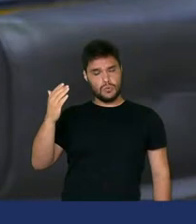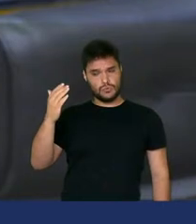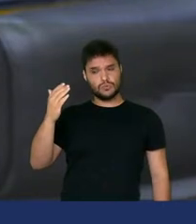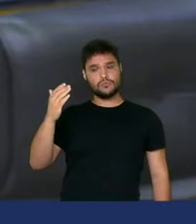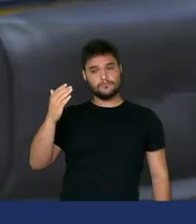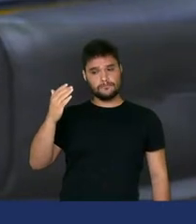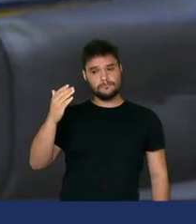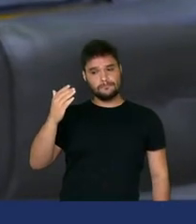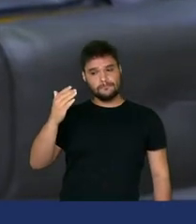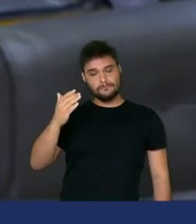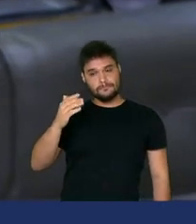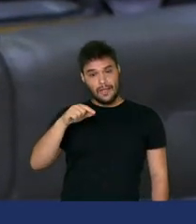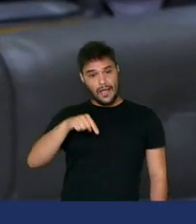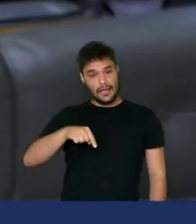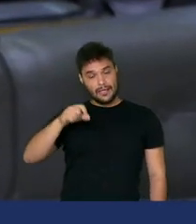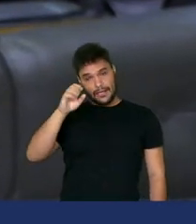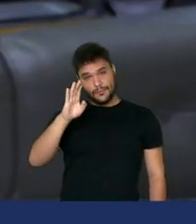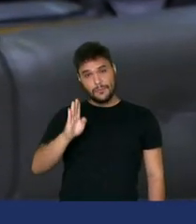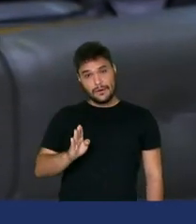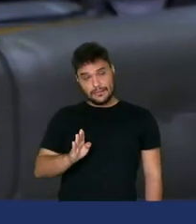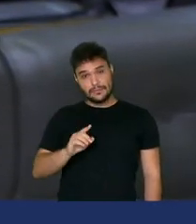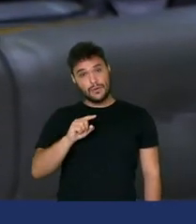SENDO CONHECIDO INTERNACIONALMENTE E AQUI NO BRASIL ELE ESTÁ SENDO